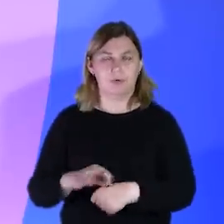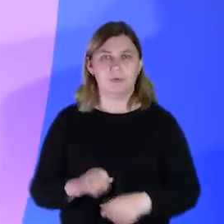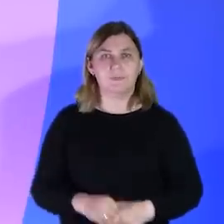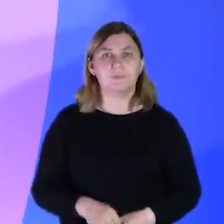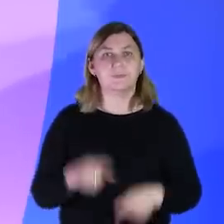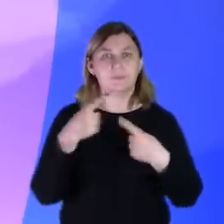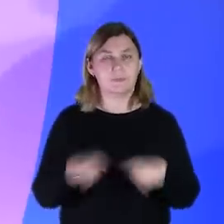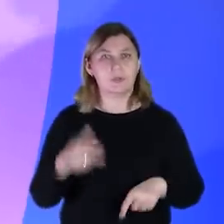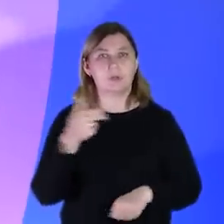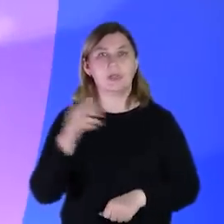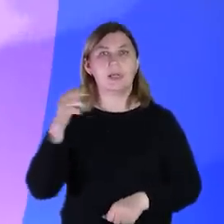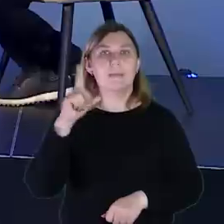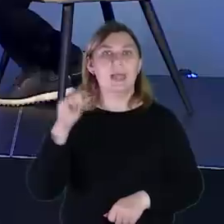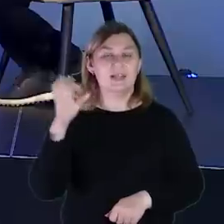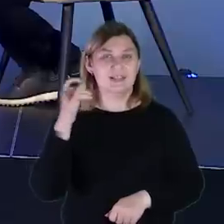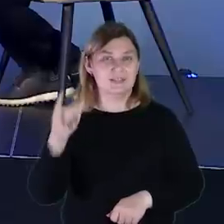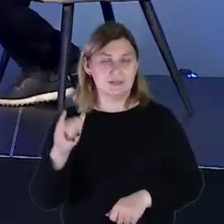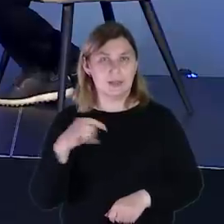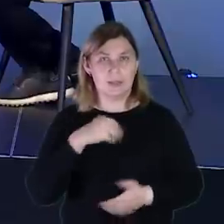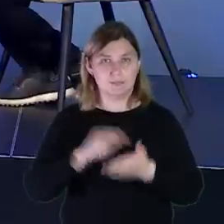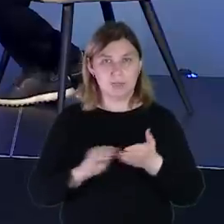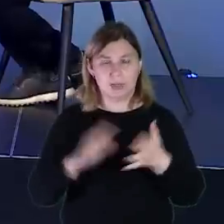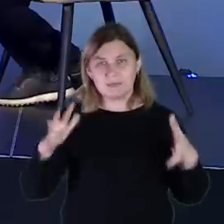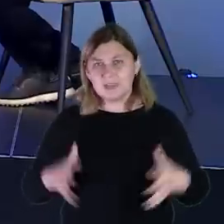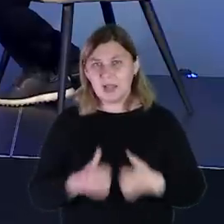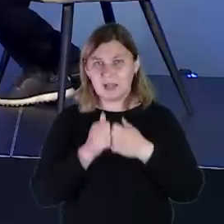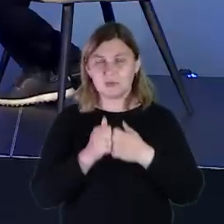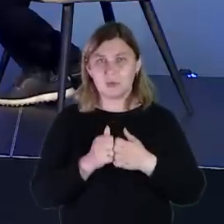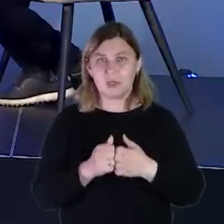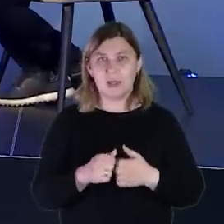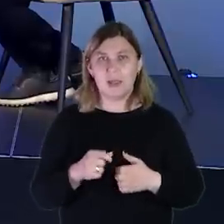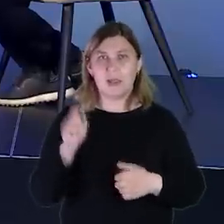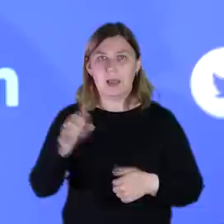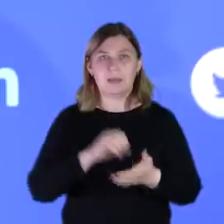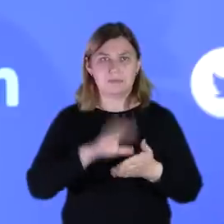Króciutko na temat Sergiusza Piaseckiego, pisząc swoją pracę znalazłem meldunki sporządzane